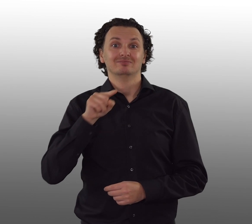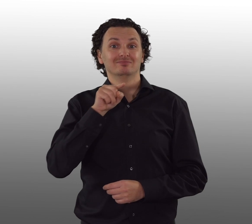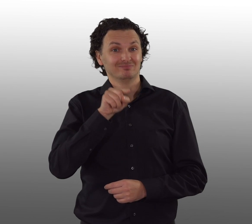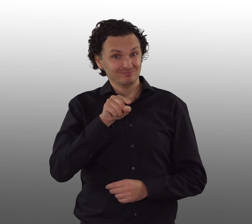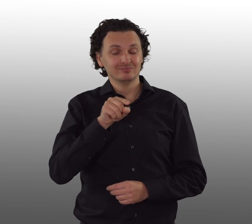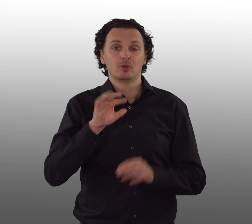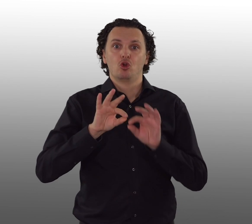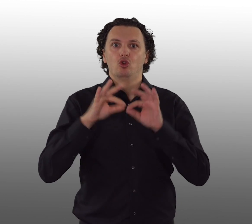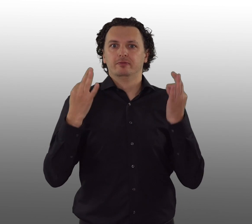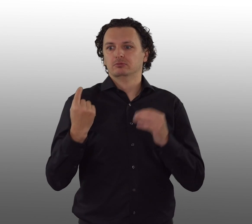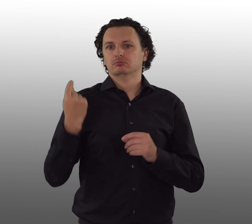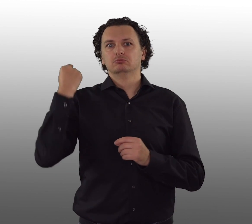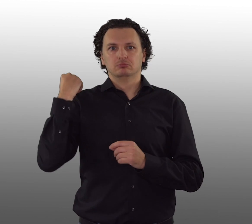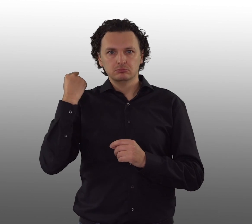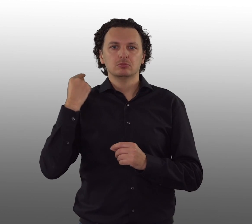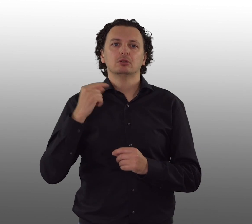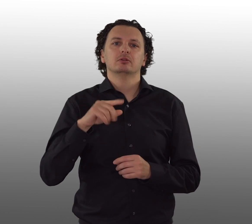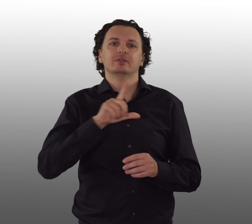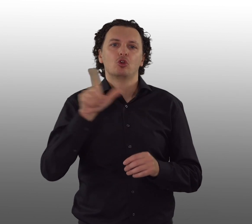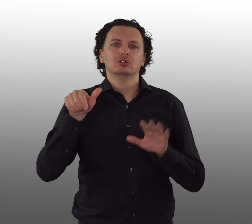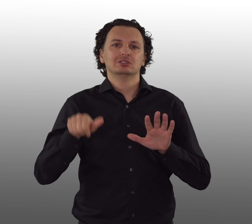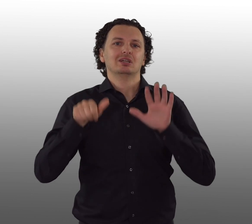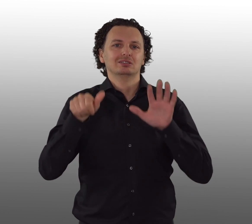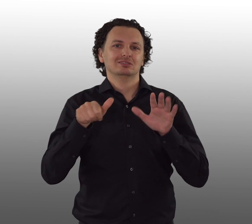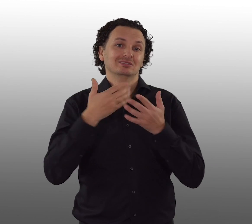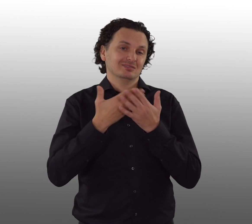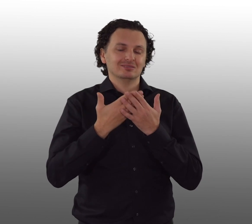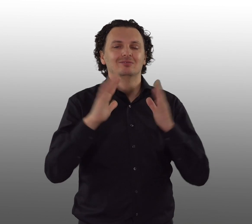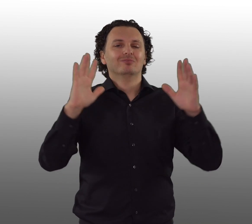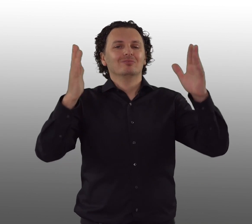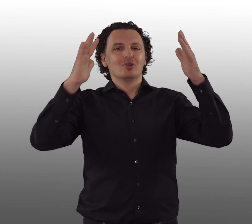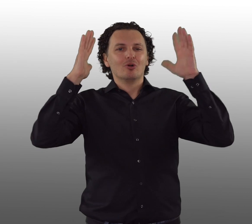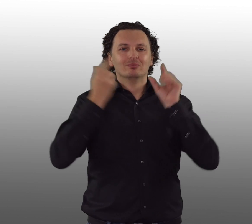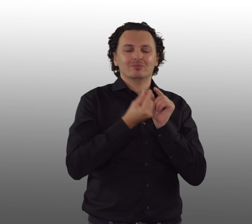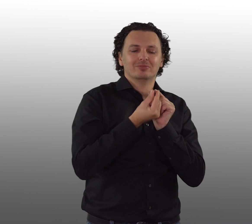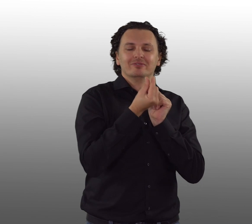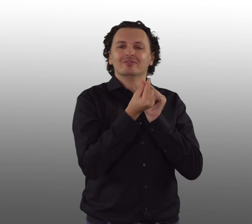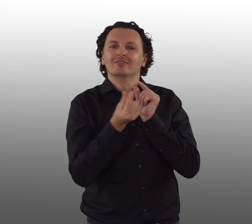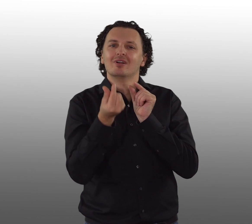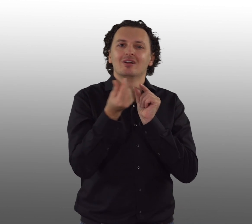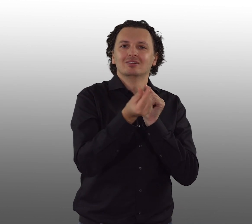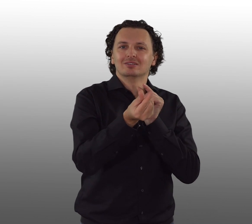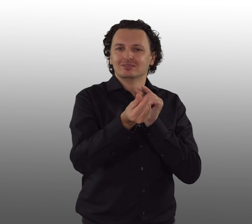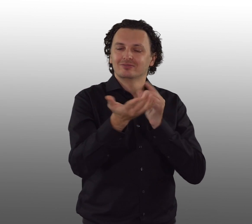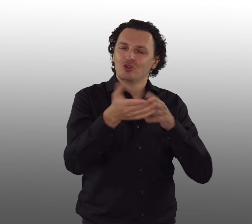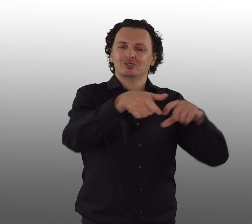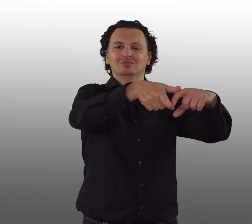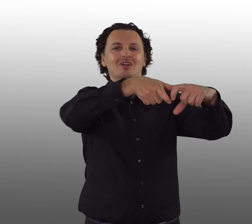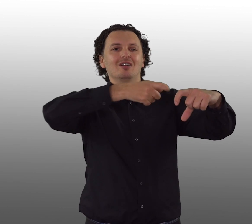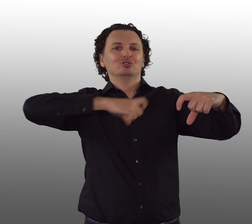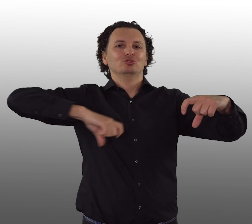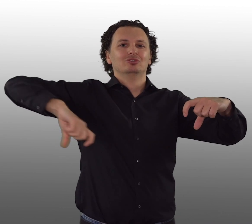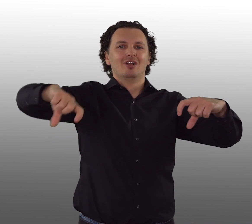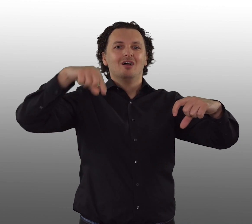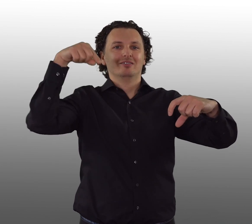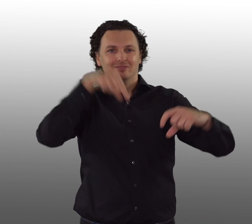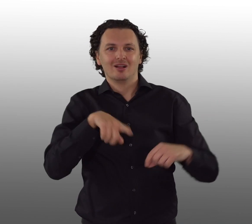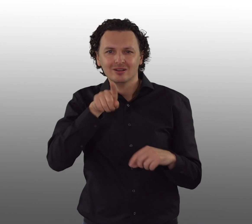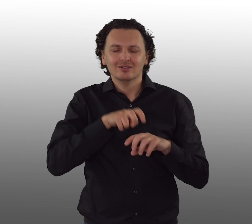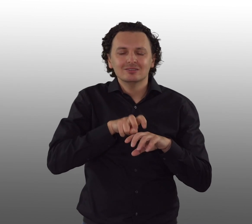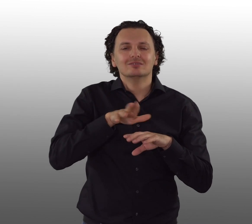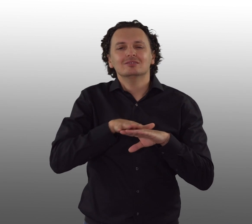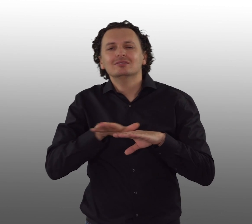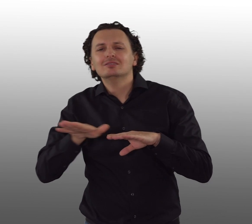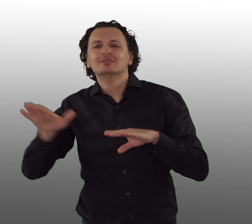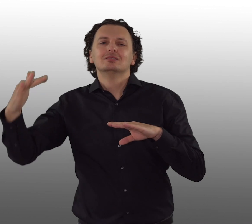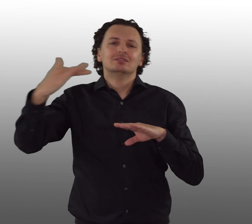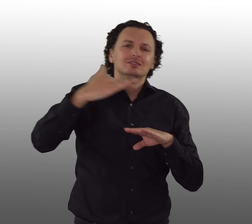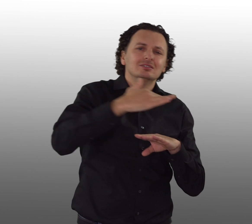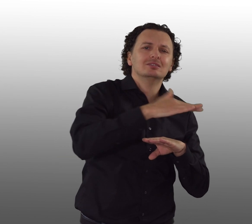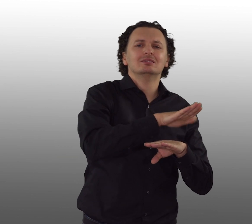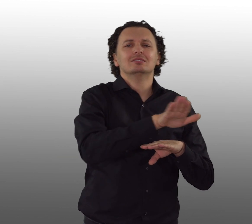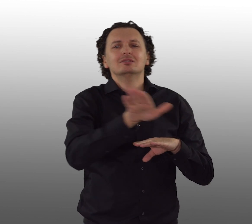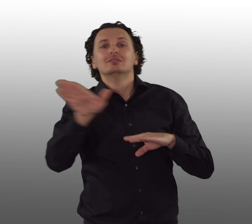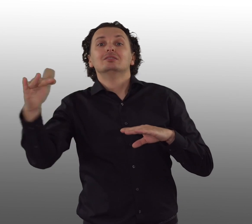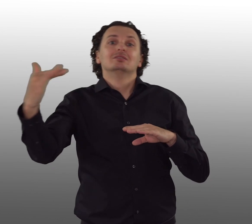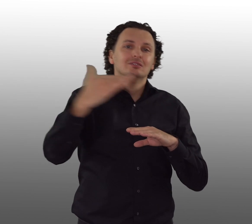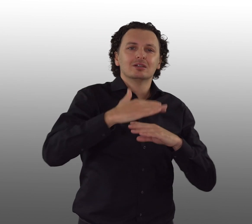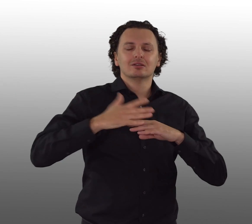schraubt sich der 2016 eröffnete Baumwipfelpfad Saarschleife immer höher hinauf.